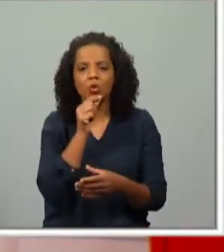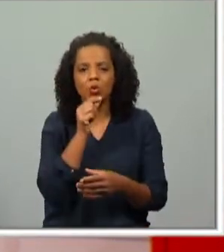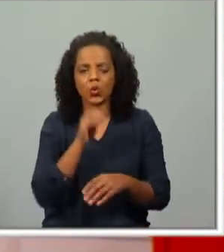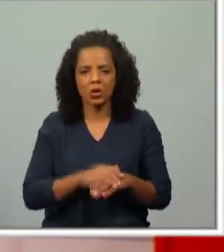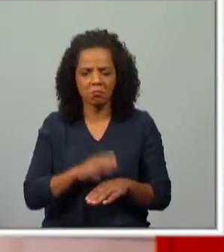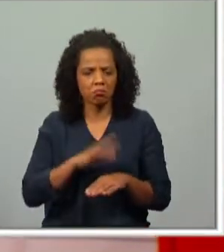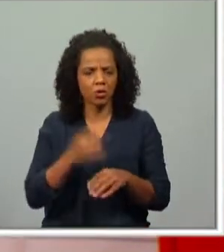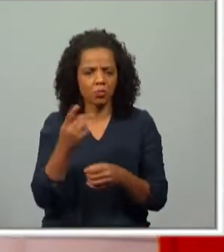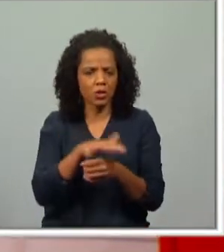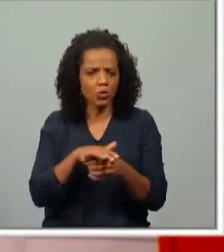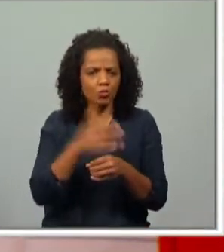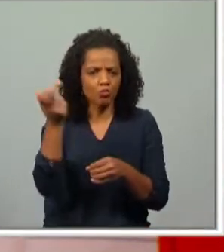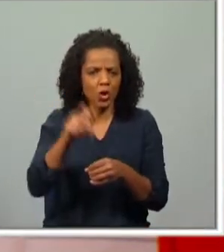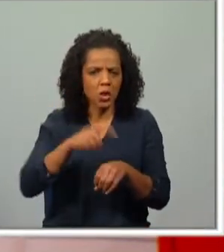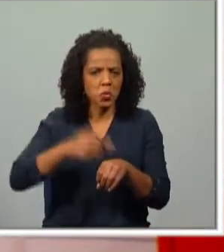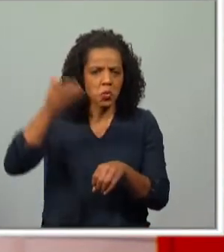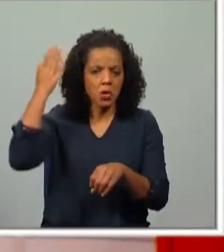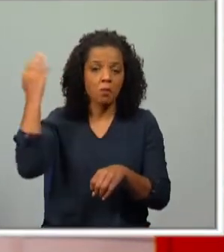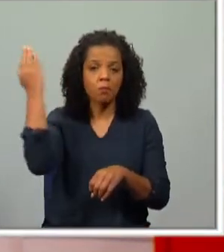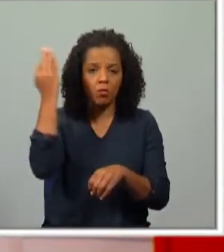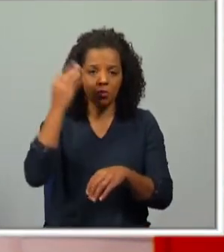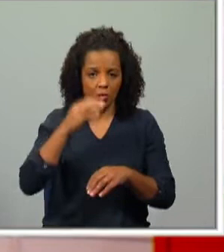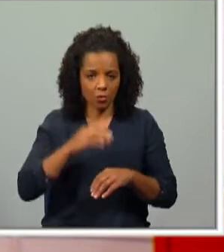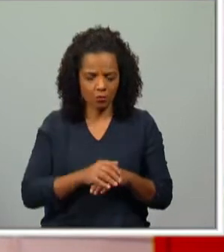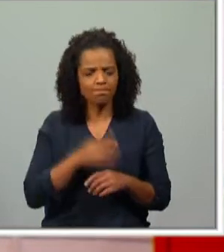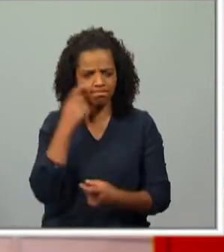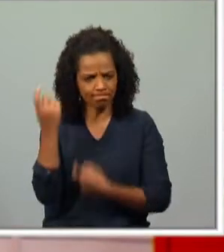acontecimento que ocorreu aos tempos no porto Não deixe de procurar informar-te 當時發生的事件波爾圖請務必嘗試告知自己